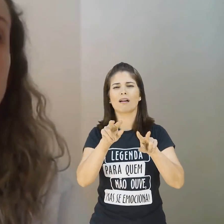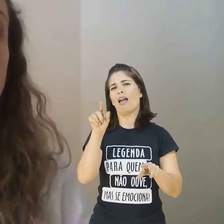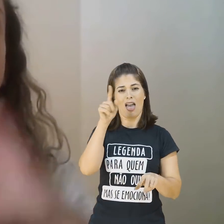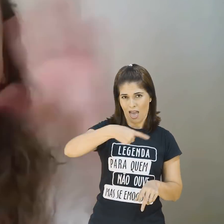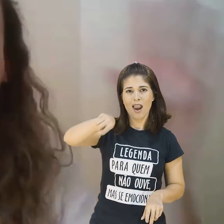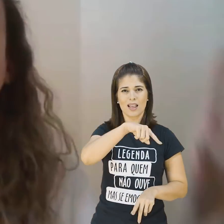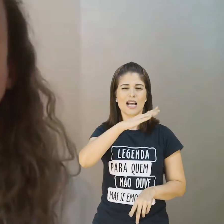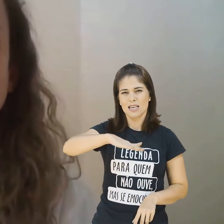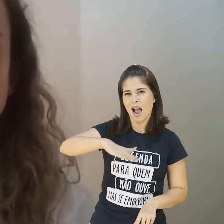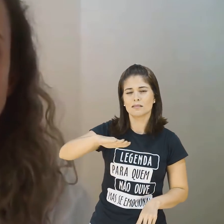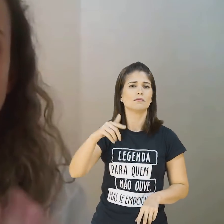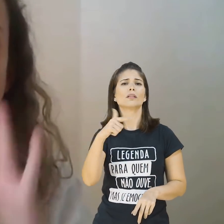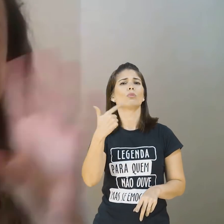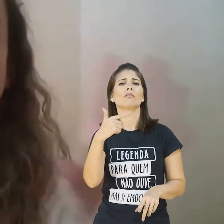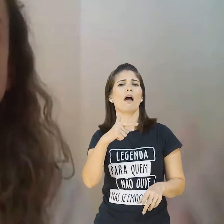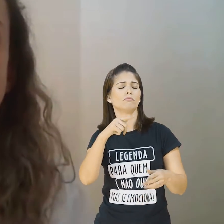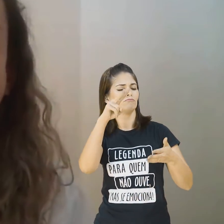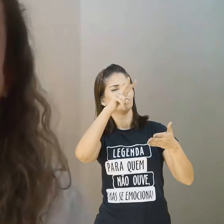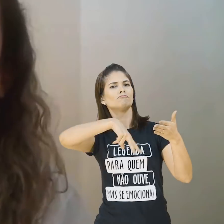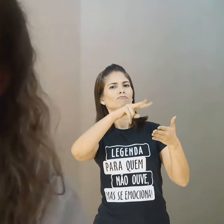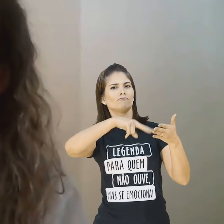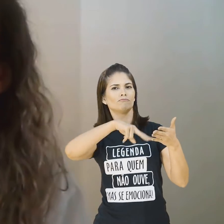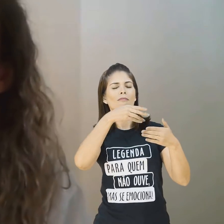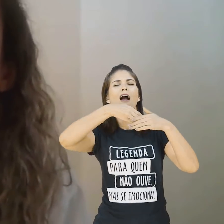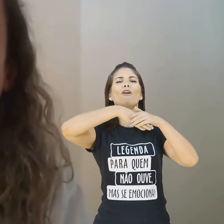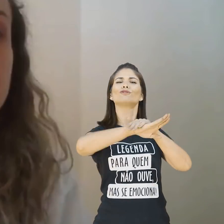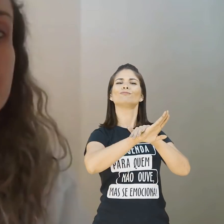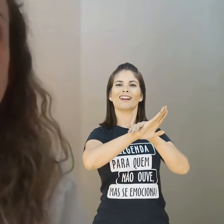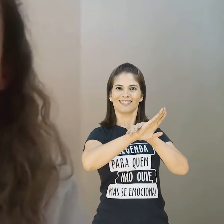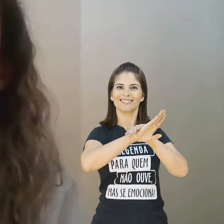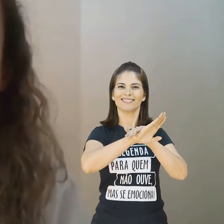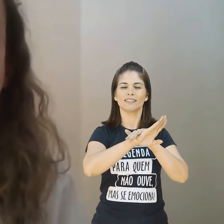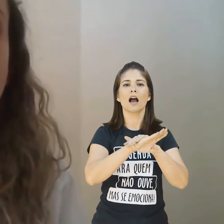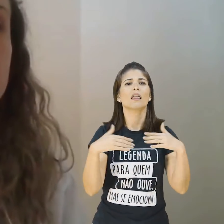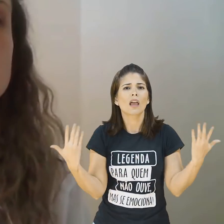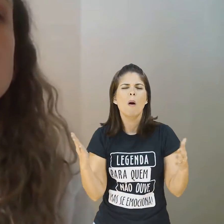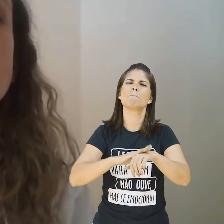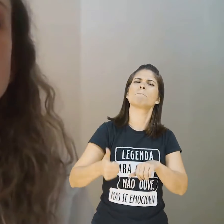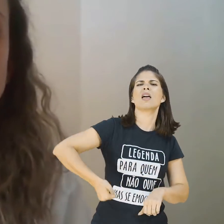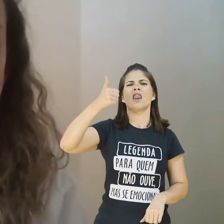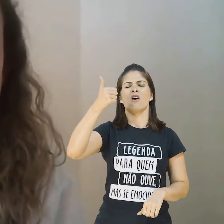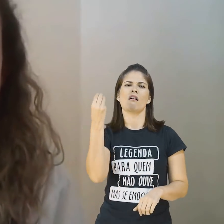Atrapalha o visual. A criança não tem hábito de leitura.